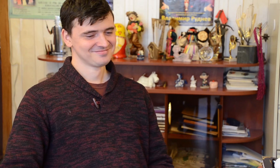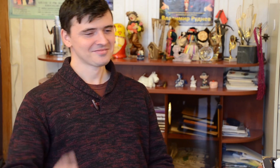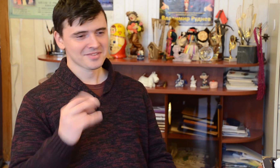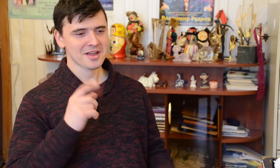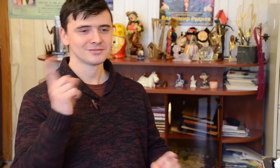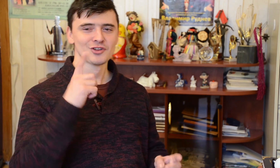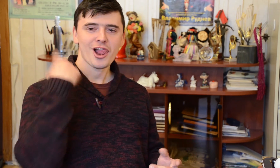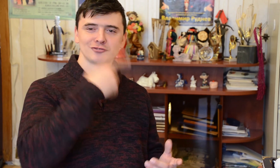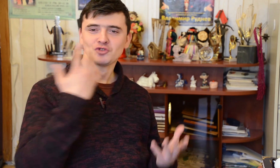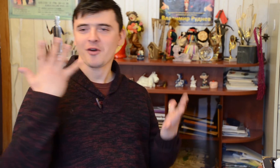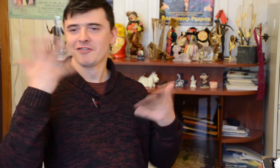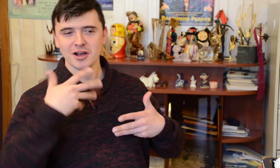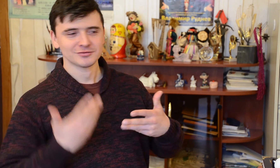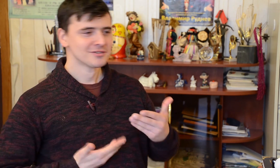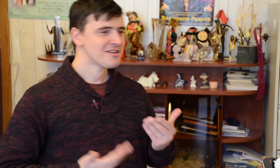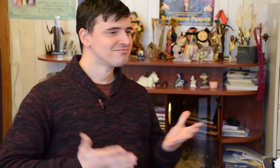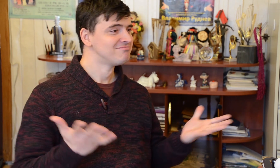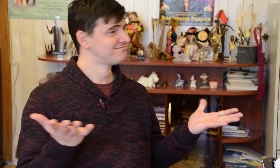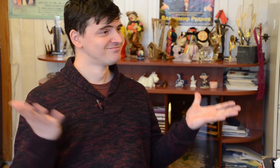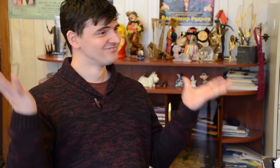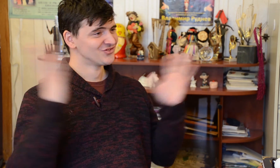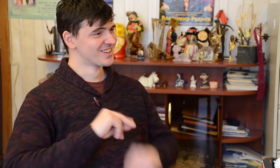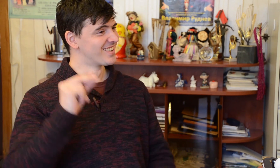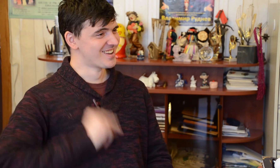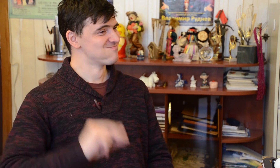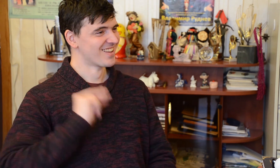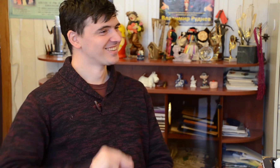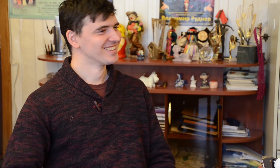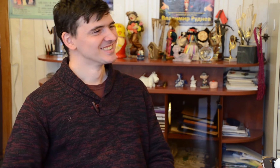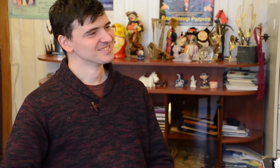На личное время, увлечения времени не остается, только работа?